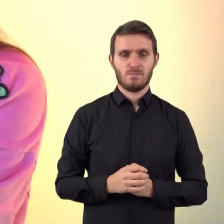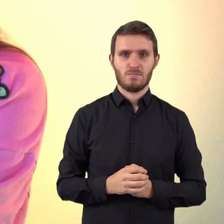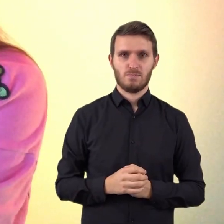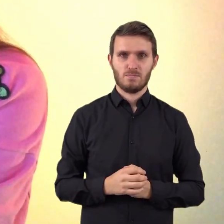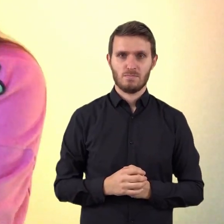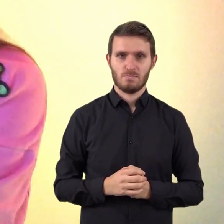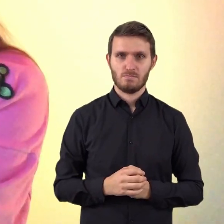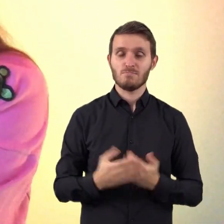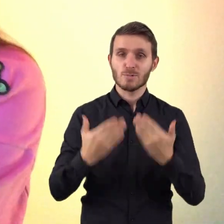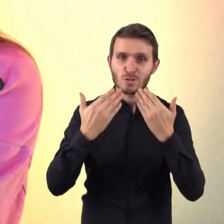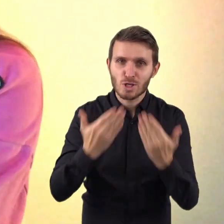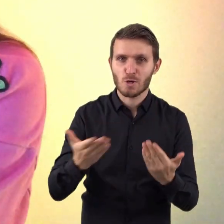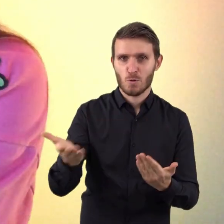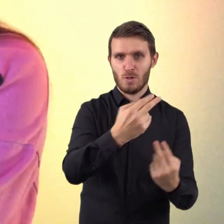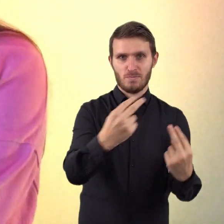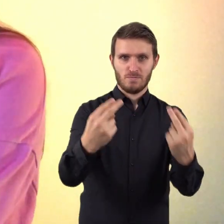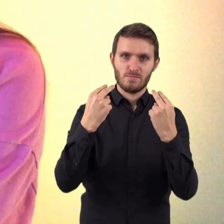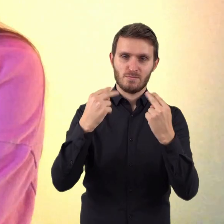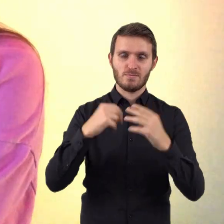Dziękuje Państwu za uwagę.